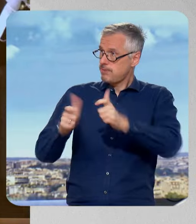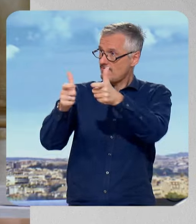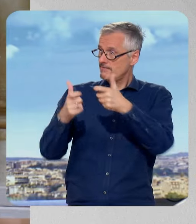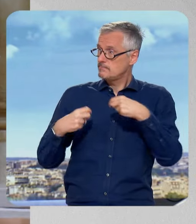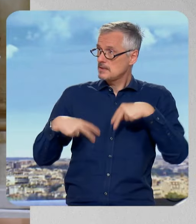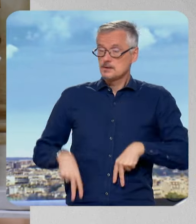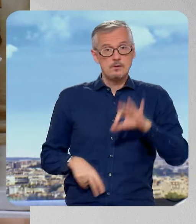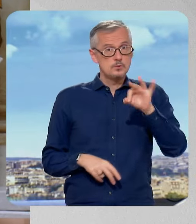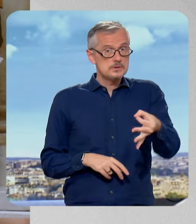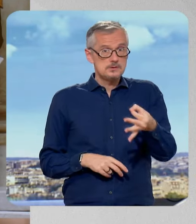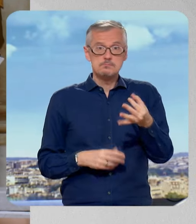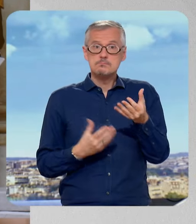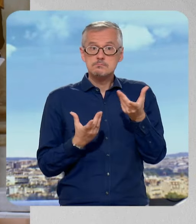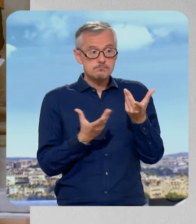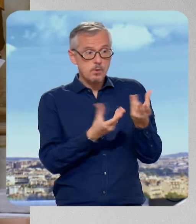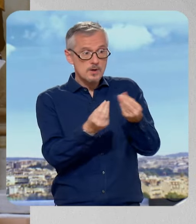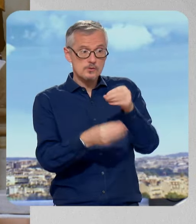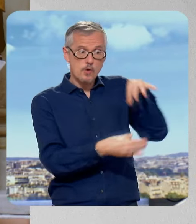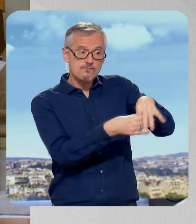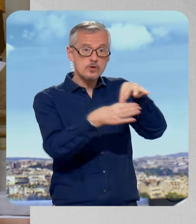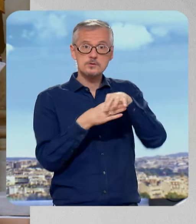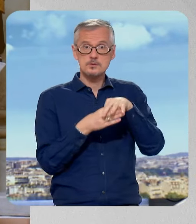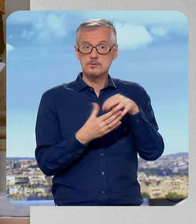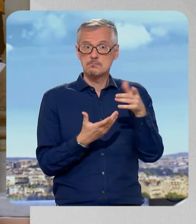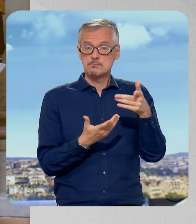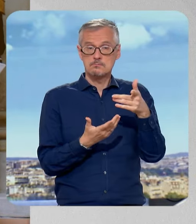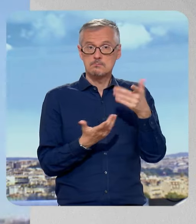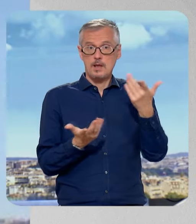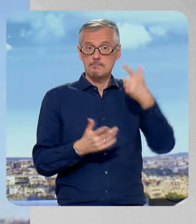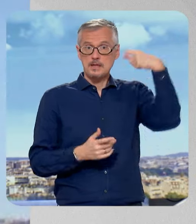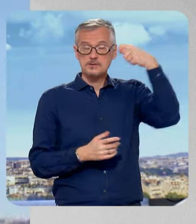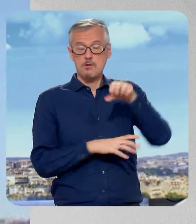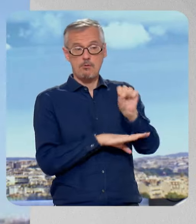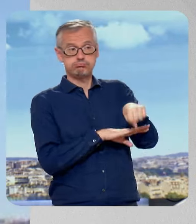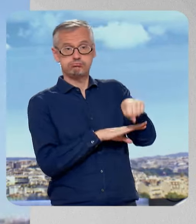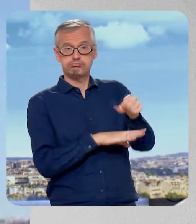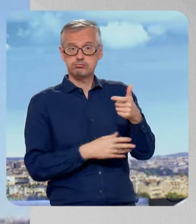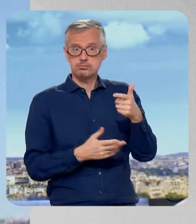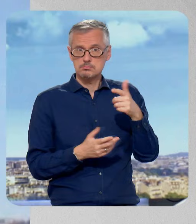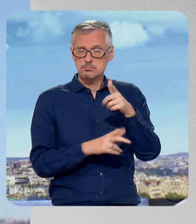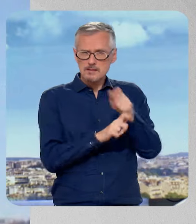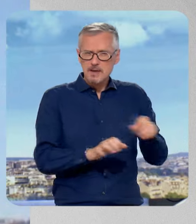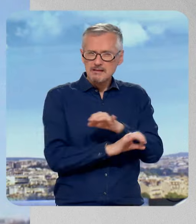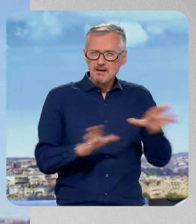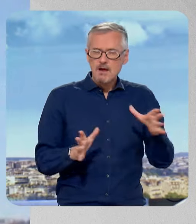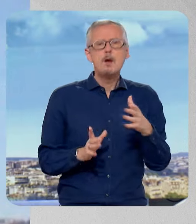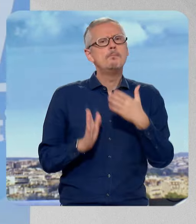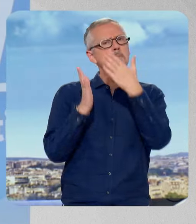un respect du vote des Français. Si j'étais députée, je voterais une motion de censure par rapport au choix du président de la République.